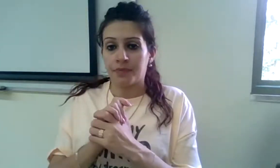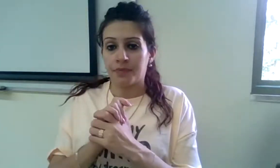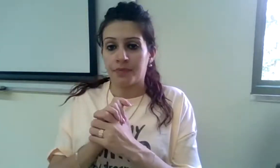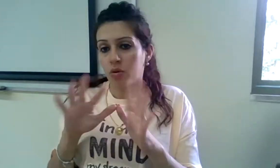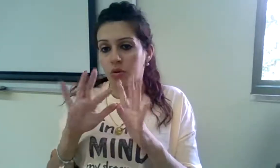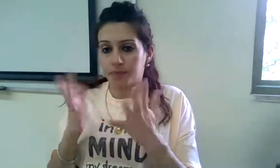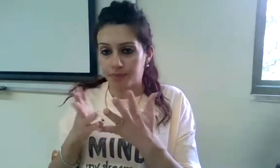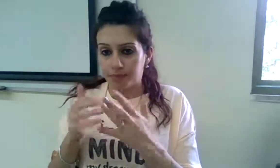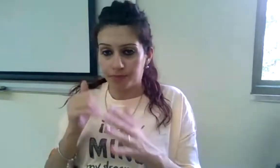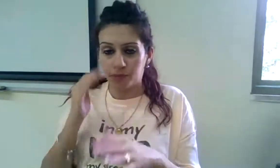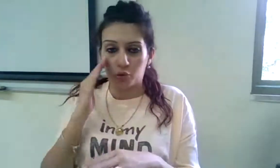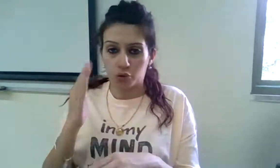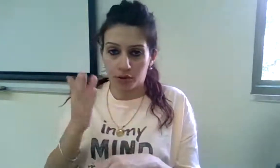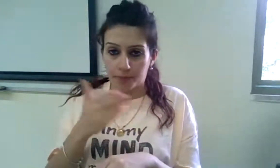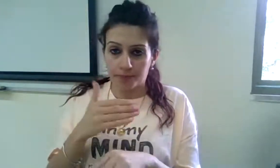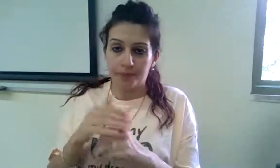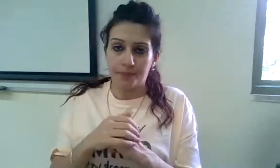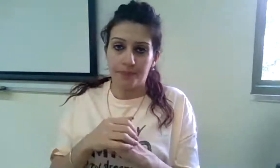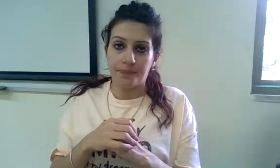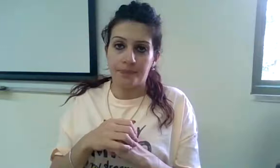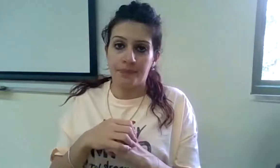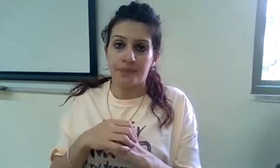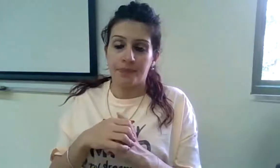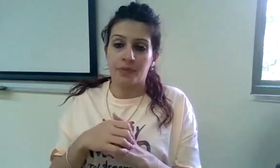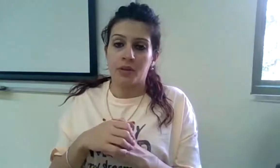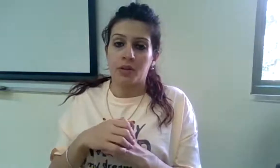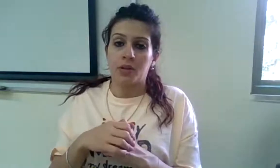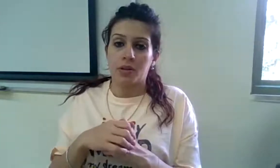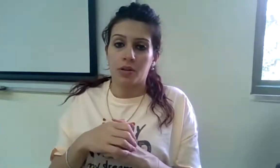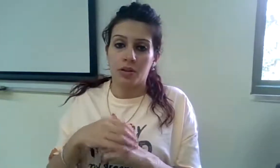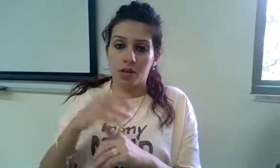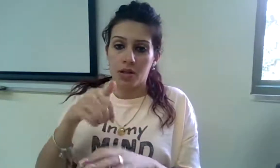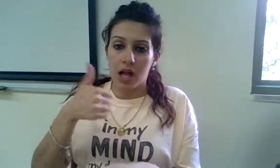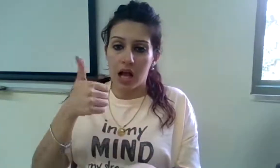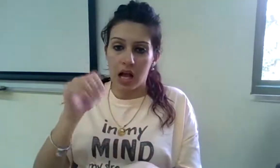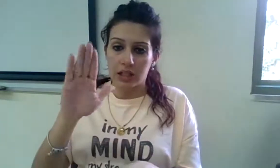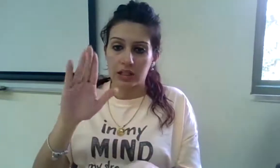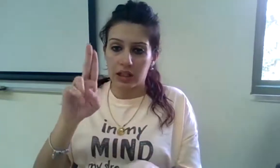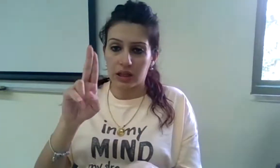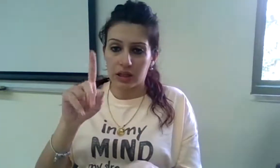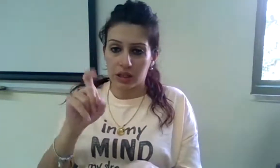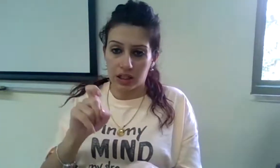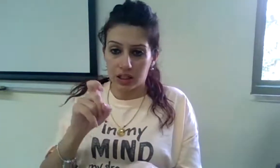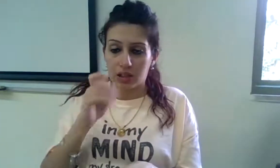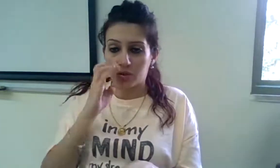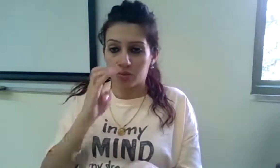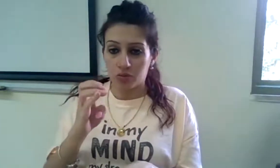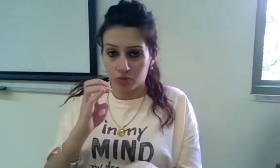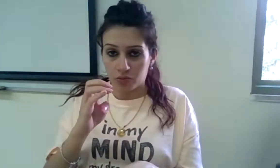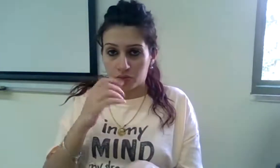التي يحتاجها الأهالي من اجل أن يكونوا جزء من صناعة القرار فيما يتعلق بالمدرسة